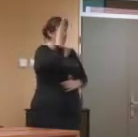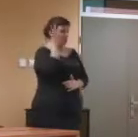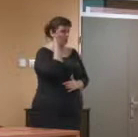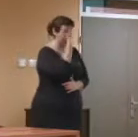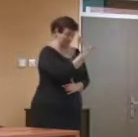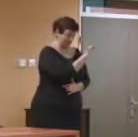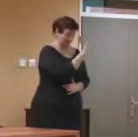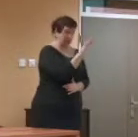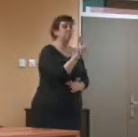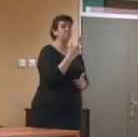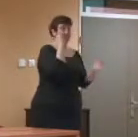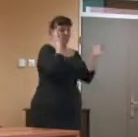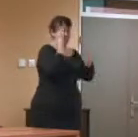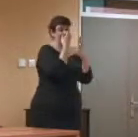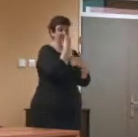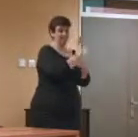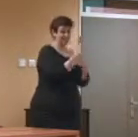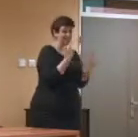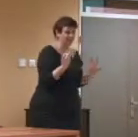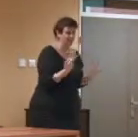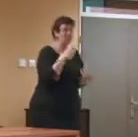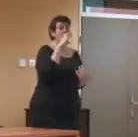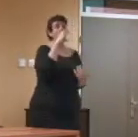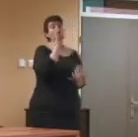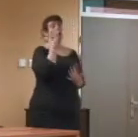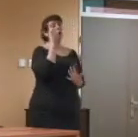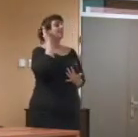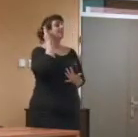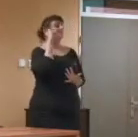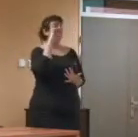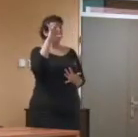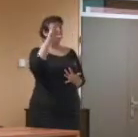las que nos ha dado Consuelo Císcar, pagando 1.500 veces más de lo que valían